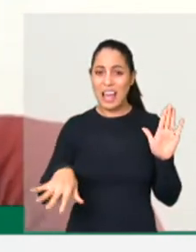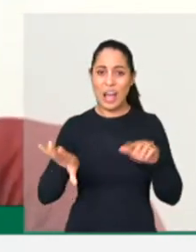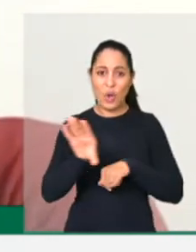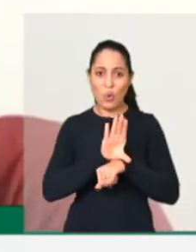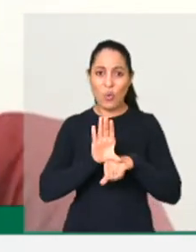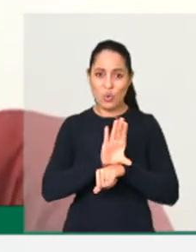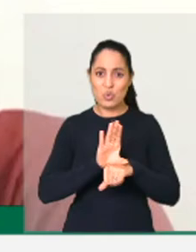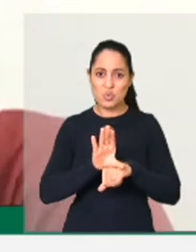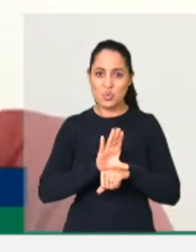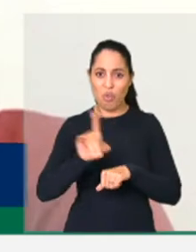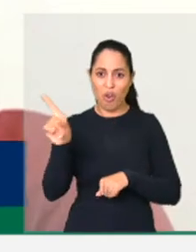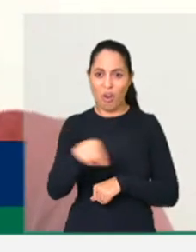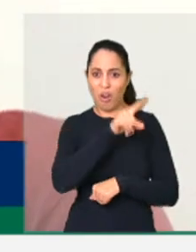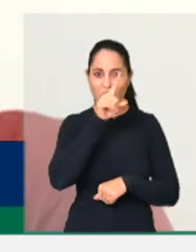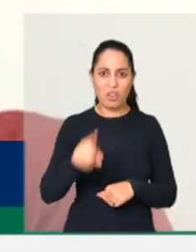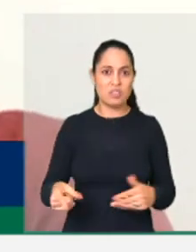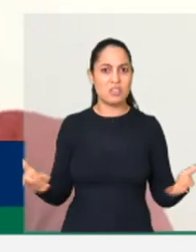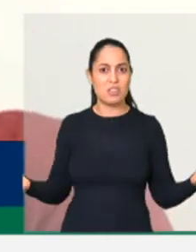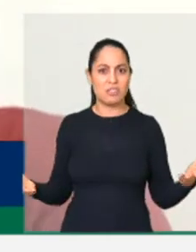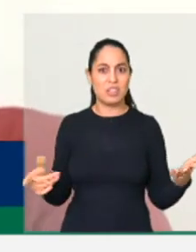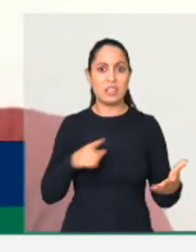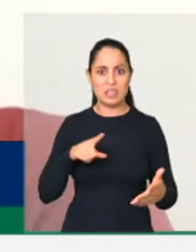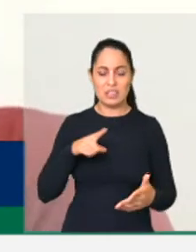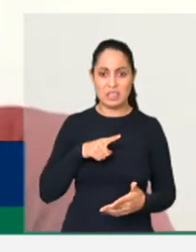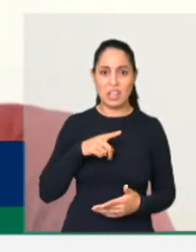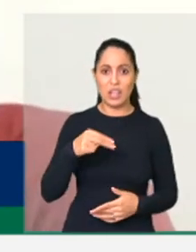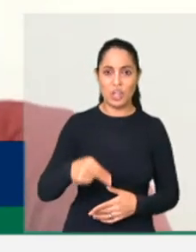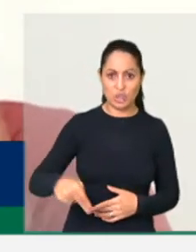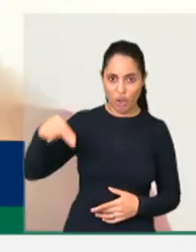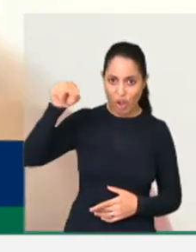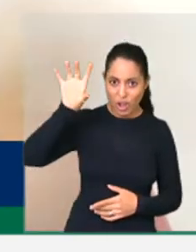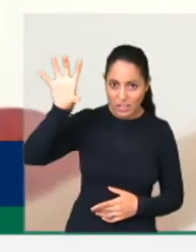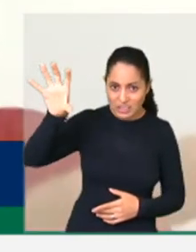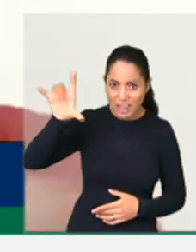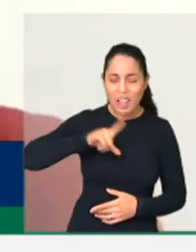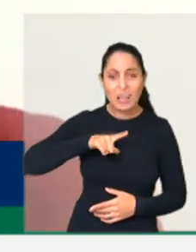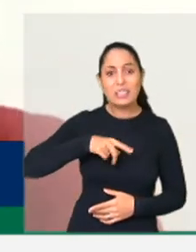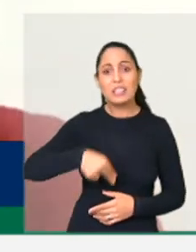SETOR PRIVADO. AS EMPRESAS VÃO PRECISAR OPERAR AÇÕES NO MERCADO, LANÇAR